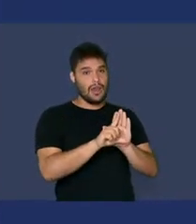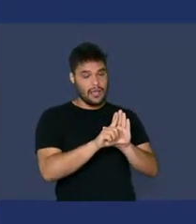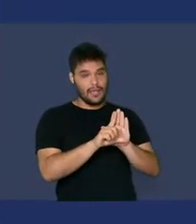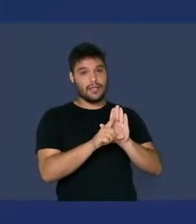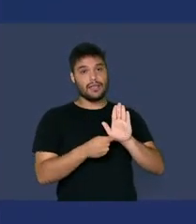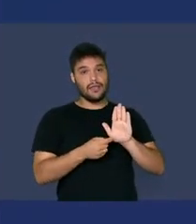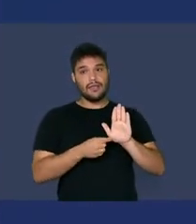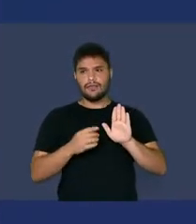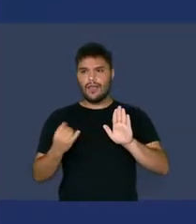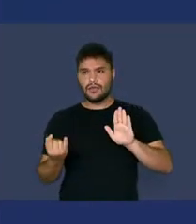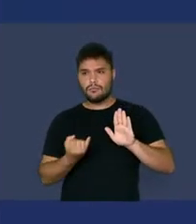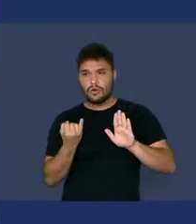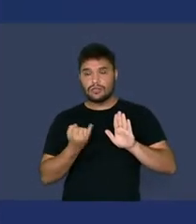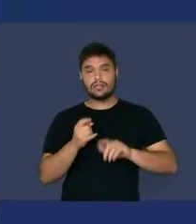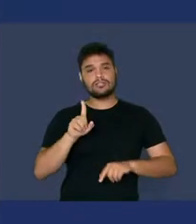DANDO AO PAÍS UMA LEI IMPORTANTE, QUE SÃO RECURSOS